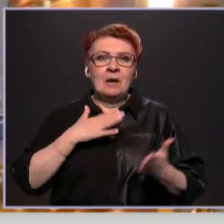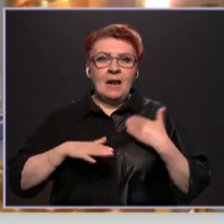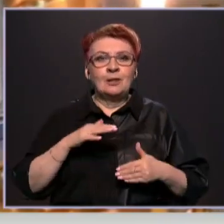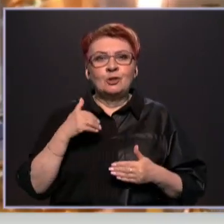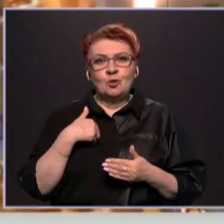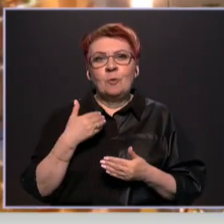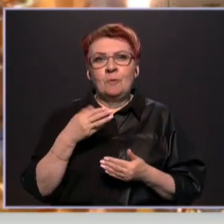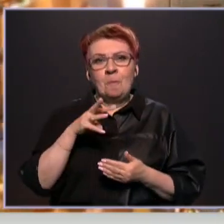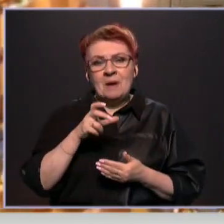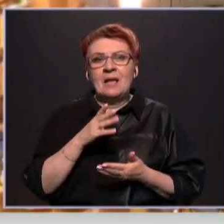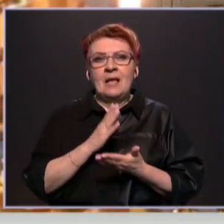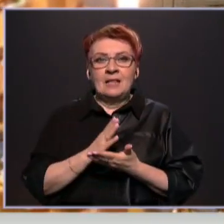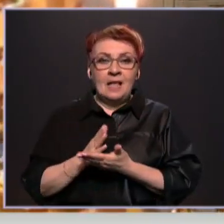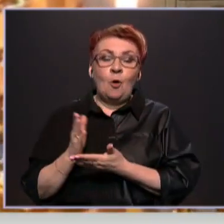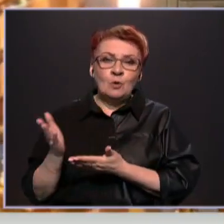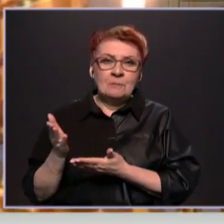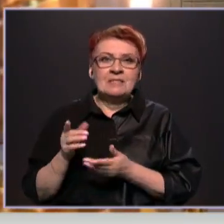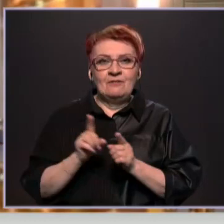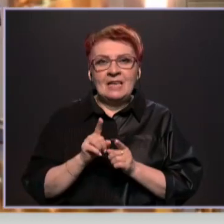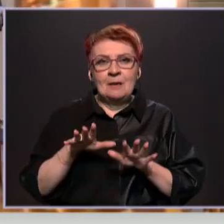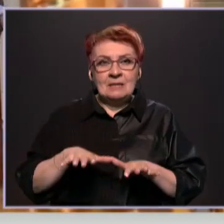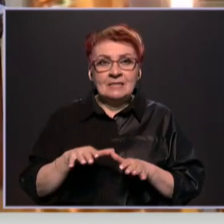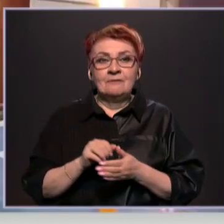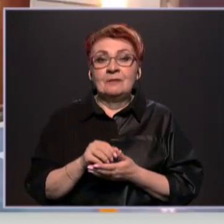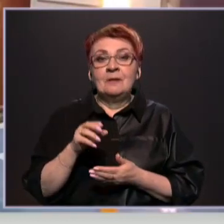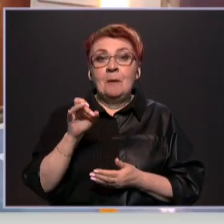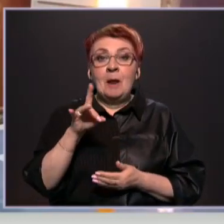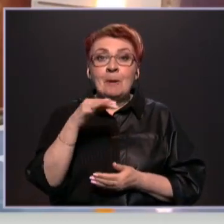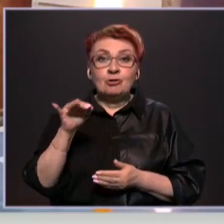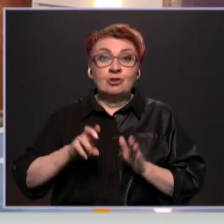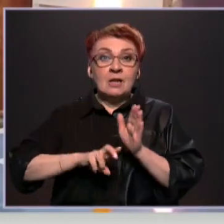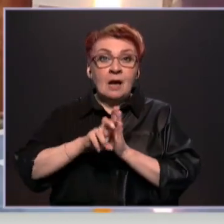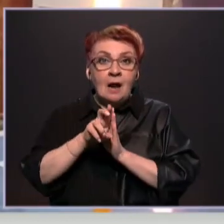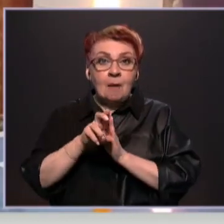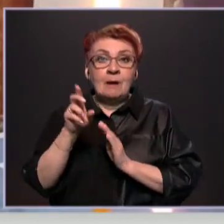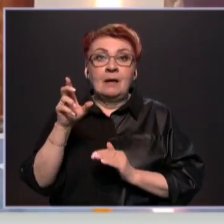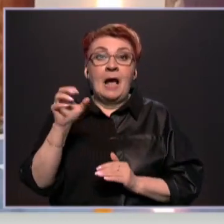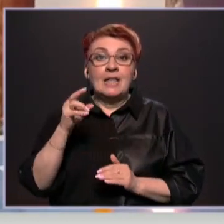но село Коньково и Спас Преображенский храм который там находится это абсолютно отдельная